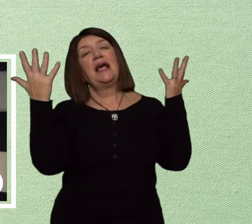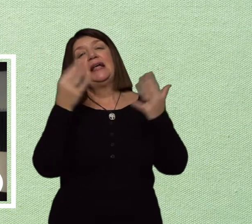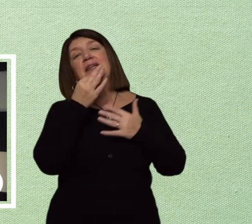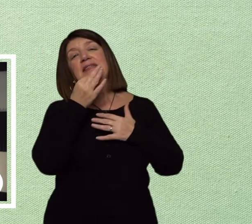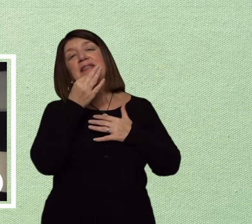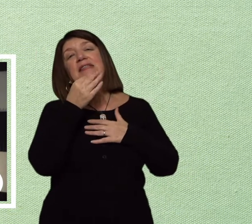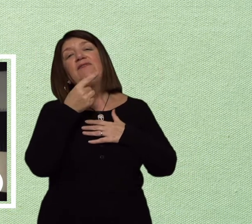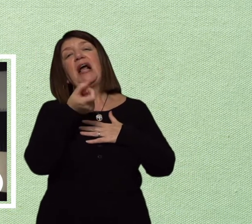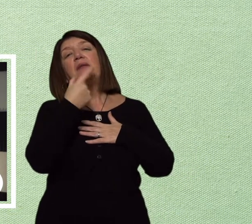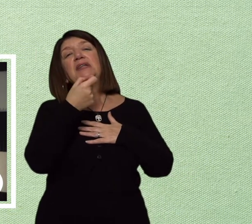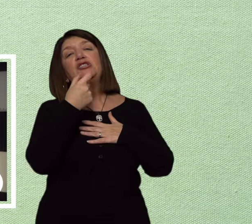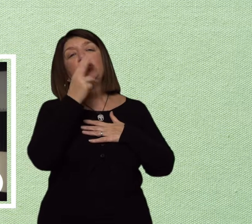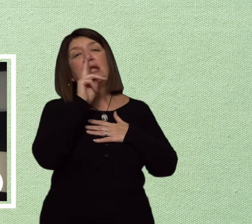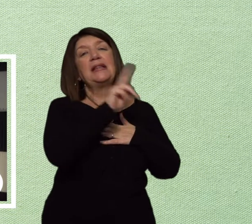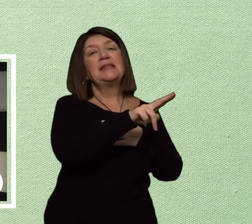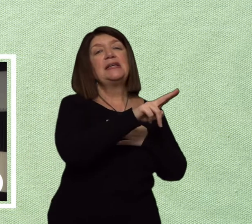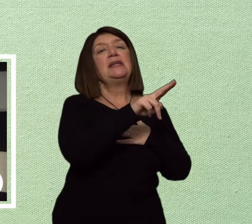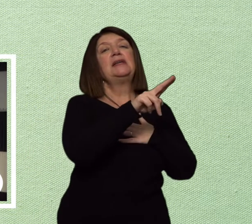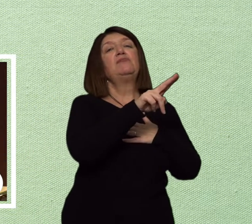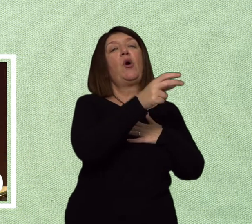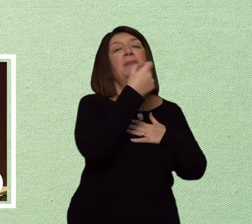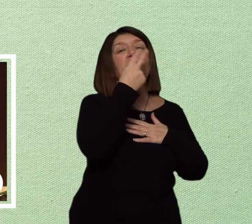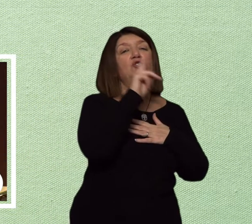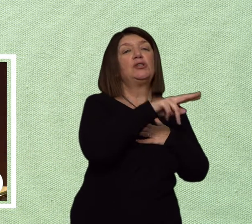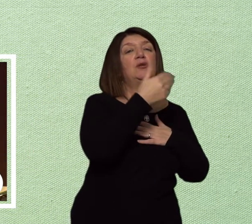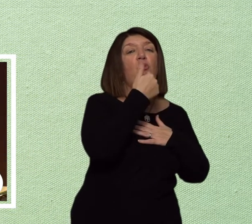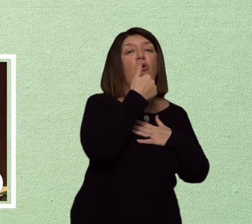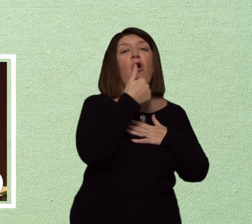e una per il genere maschile. -In generale quando parliamo di medicina